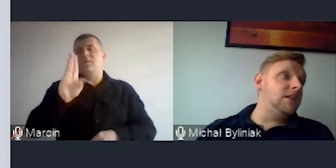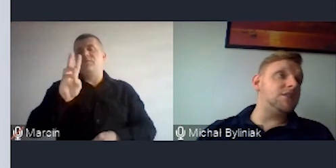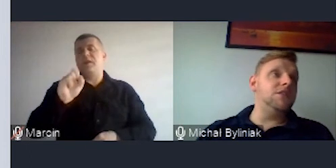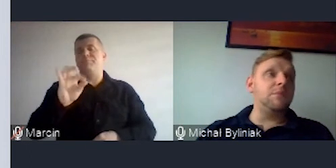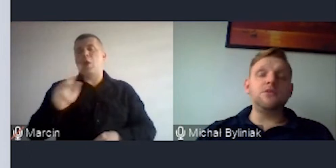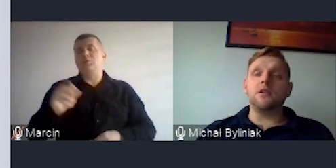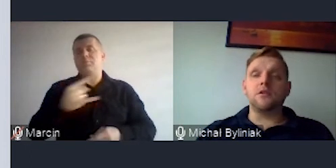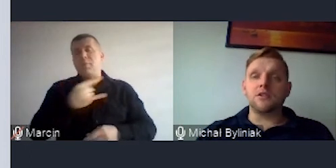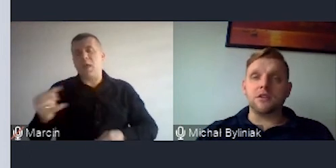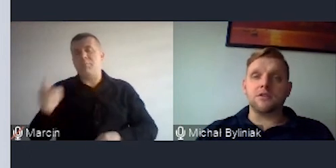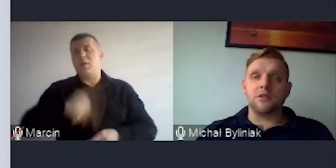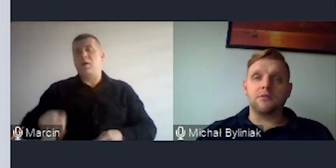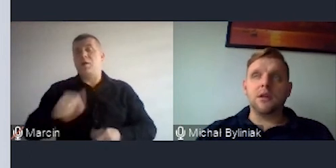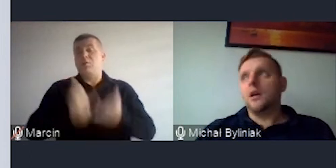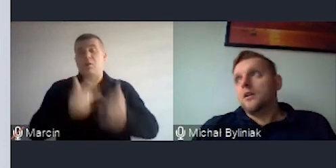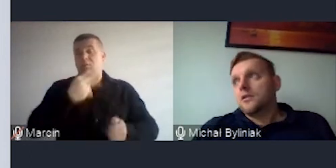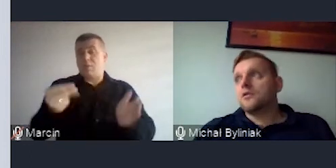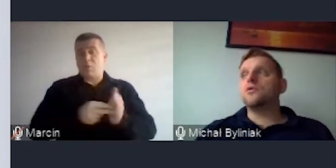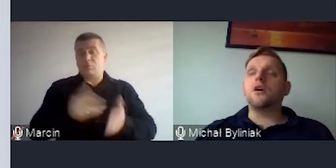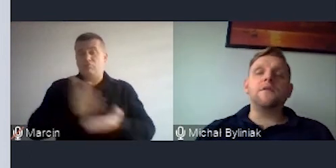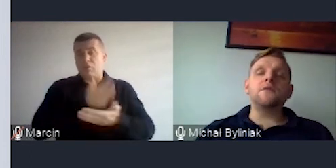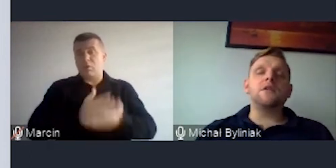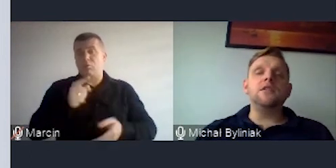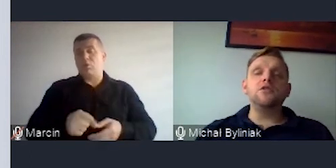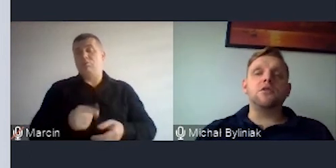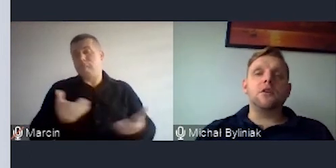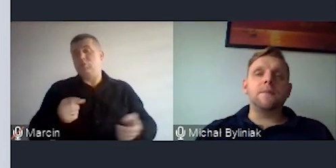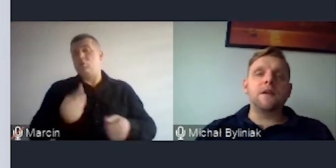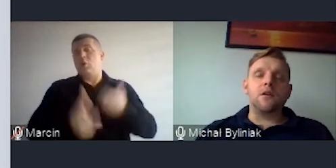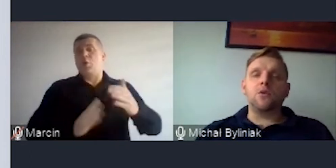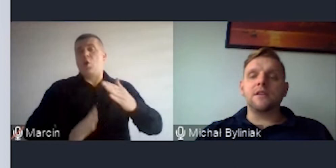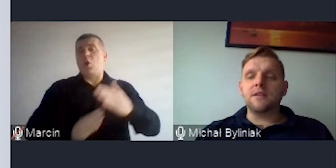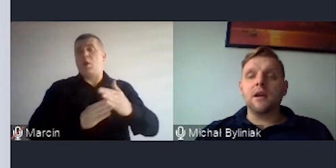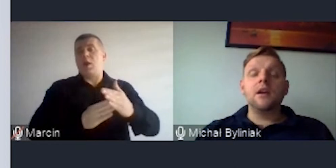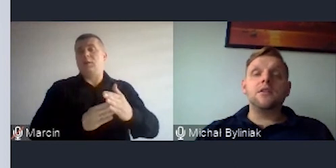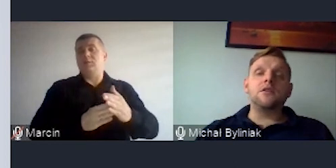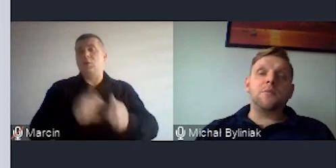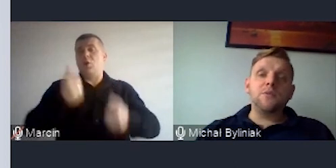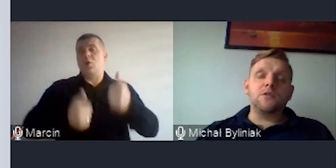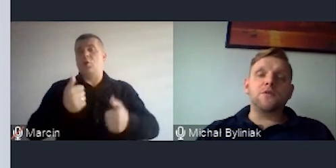Jeśli nie podzielono na części no to krótko mówiąc ograniczono konkurencję tylko do podmiotów,